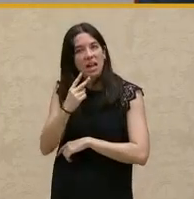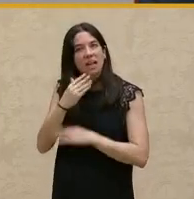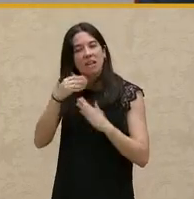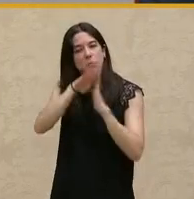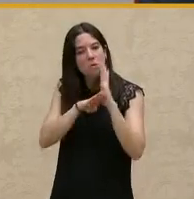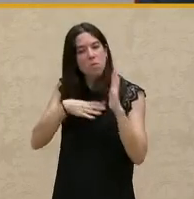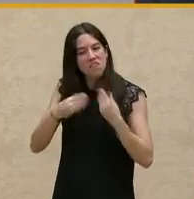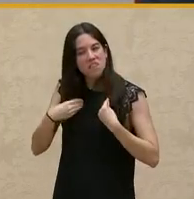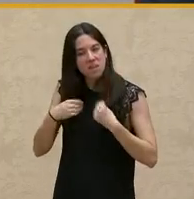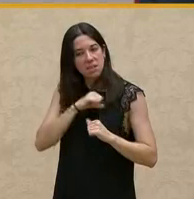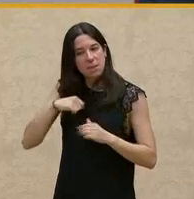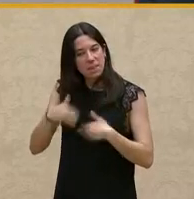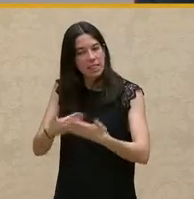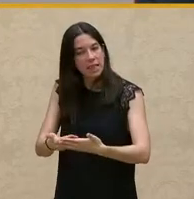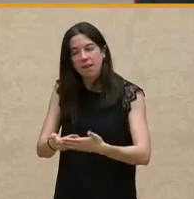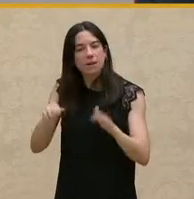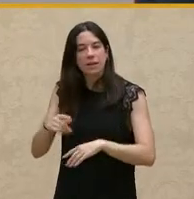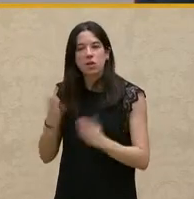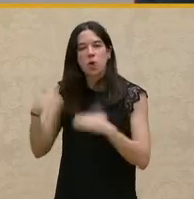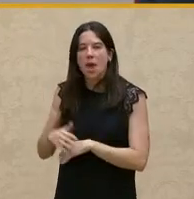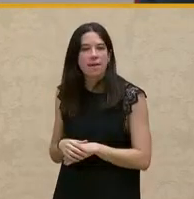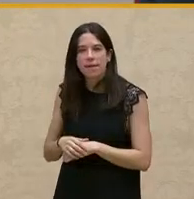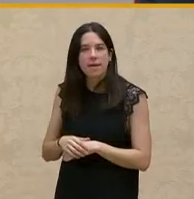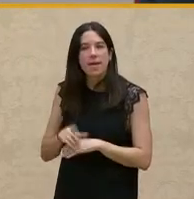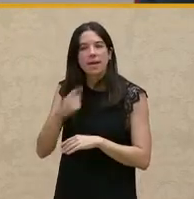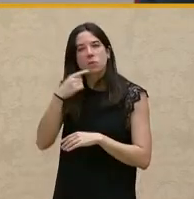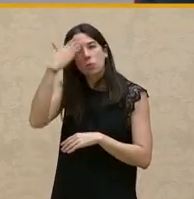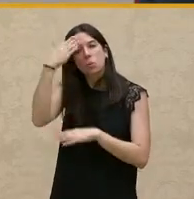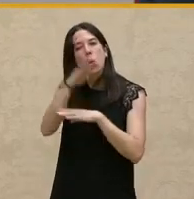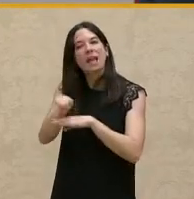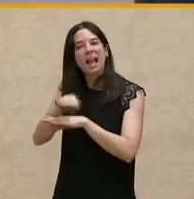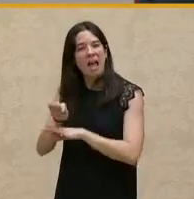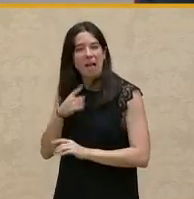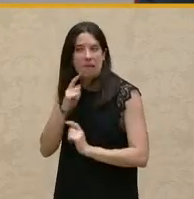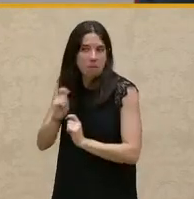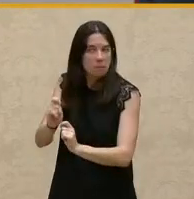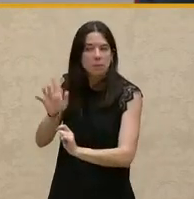independiente y no la tienen y las meten como curatelas cuando podrían estar viviendo solos